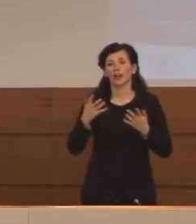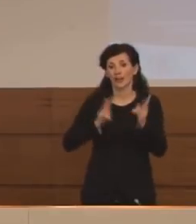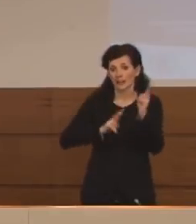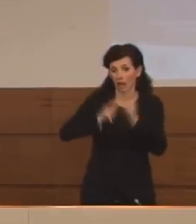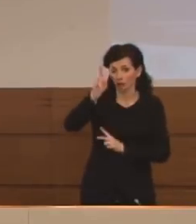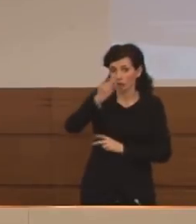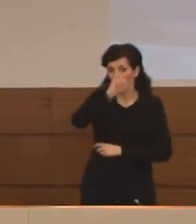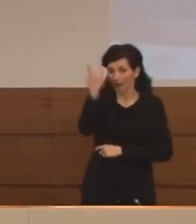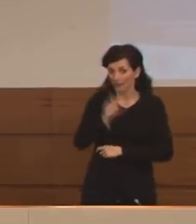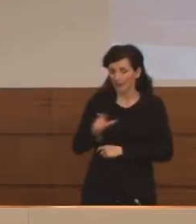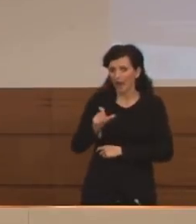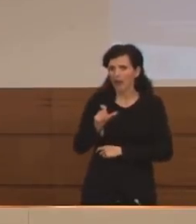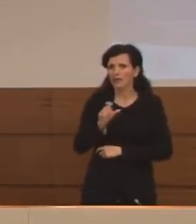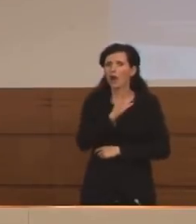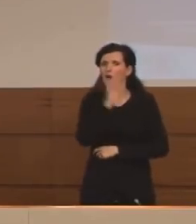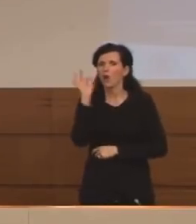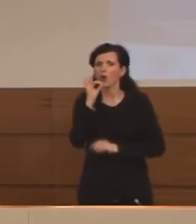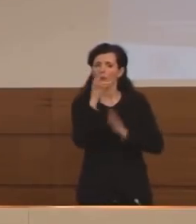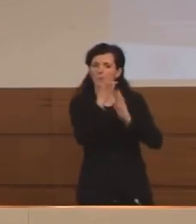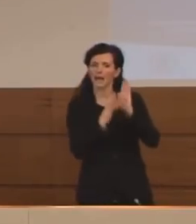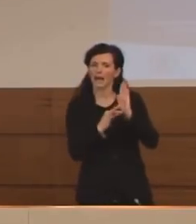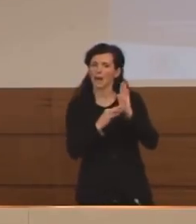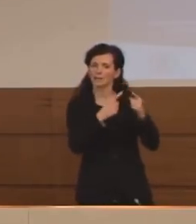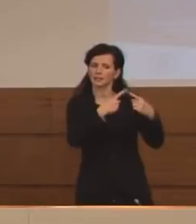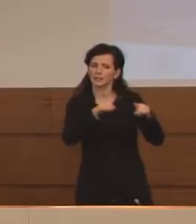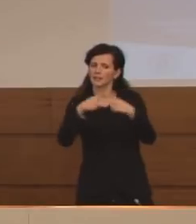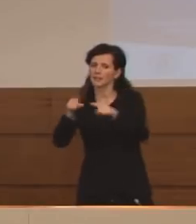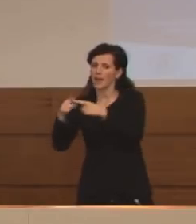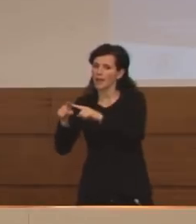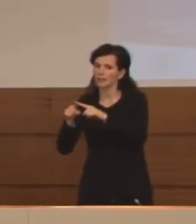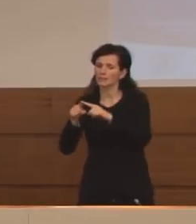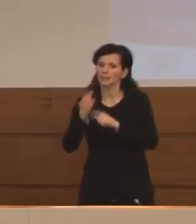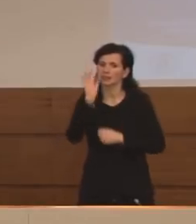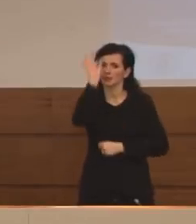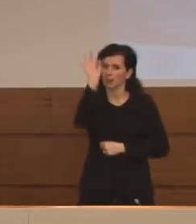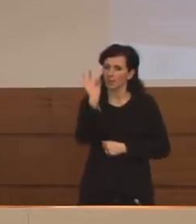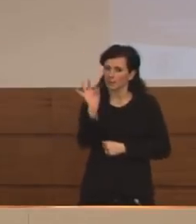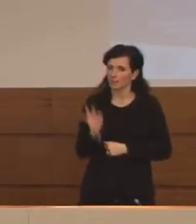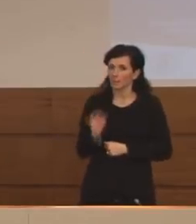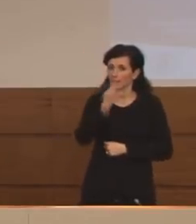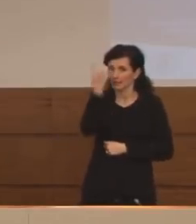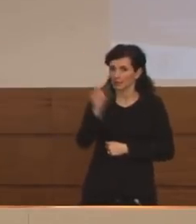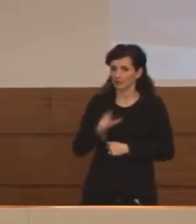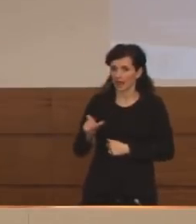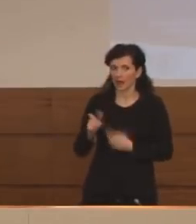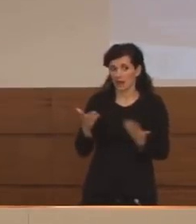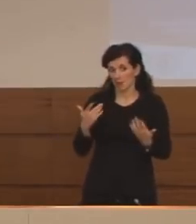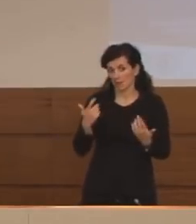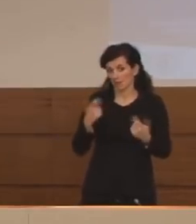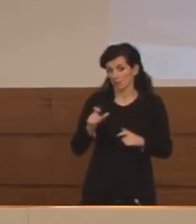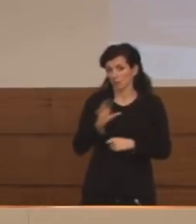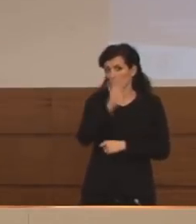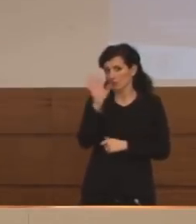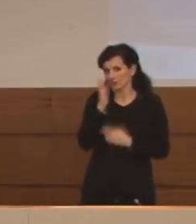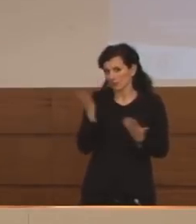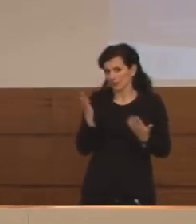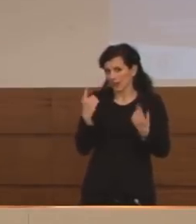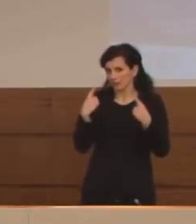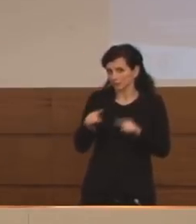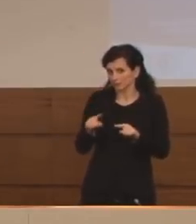o che ci siano dei parametri che possano considerare anche queste differenze territoriali che ormai mi sembra che si siano in qualche maniera cristallizate.